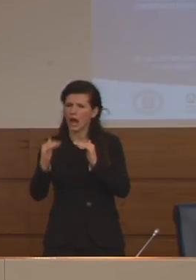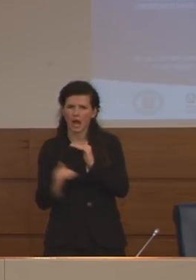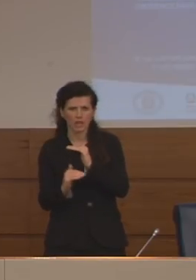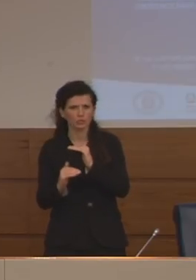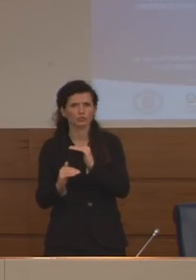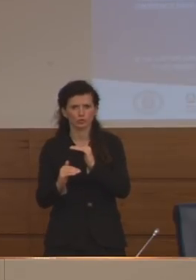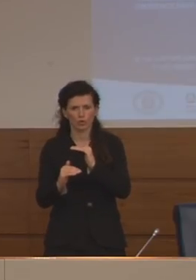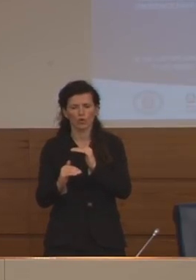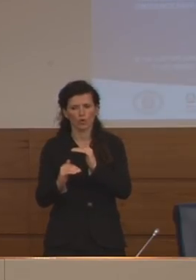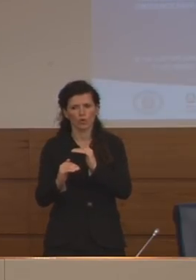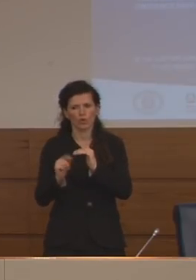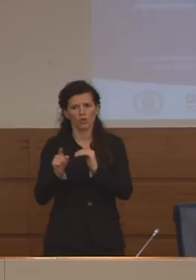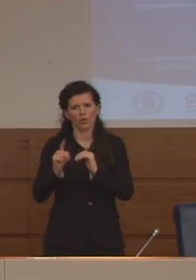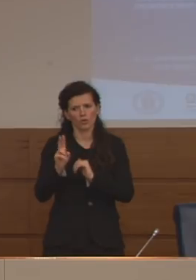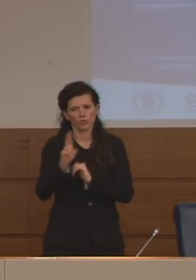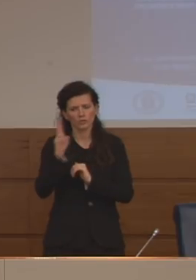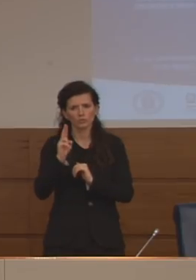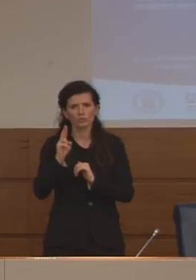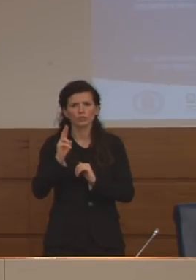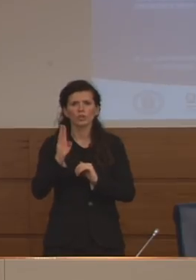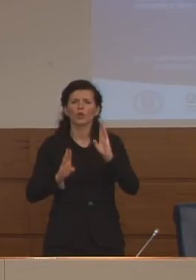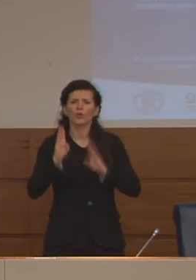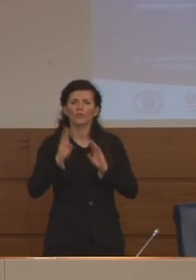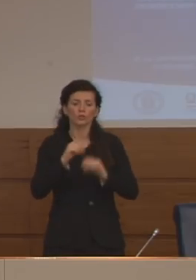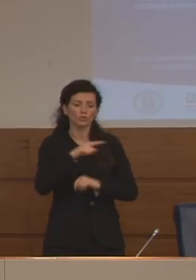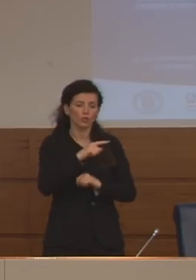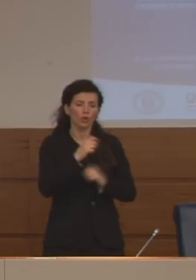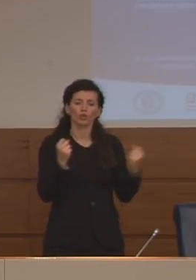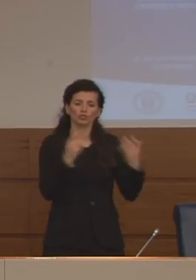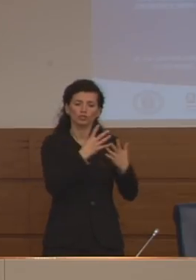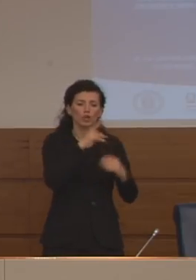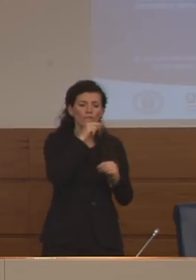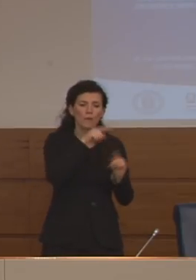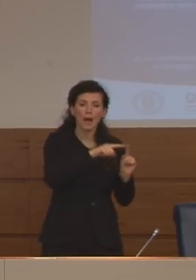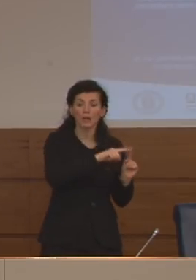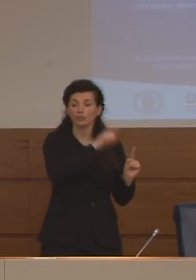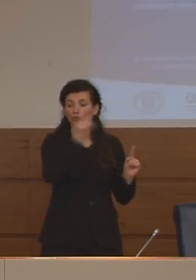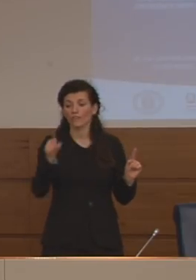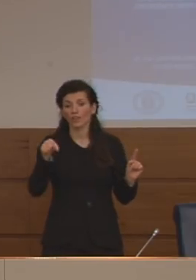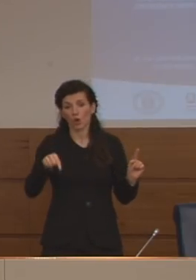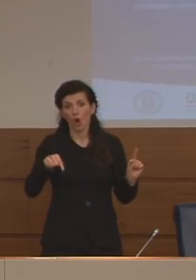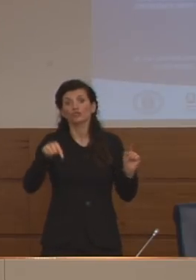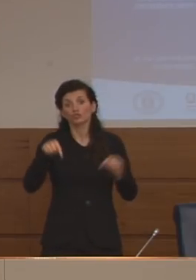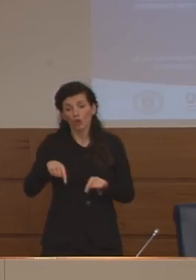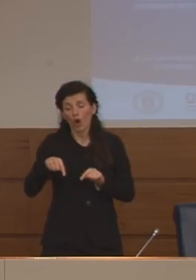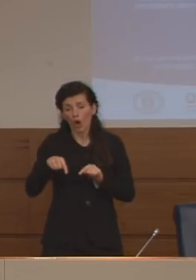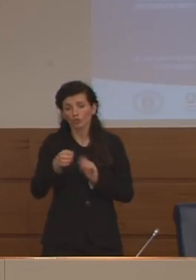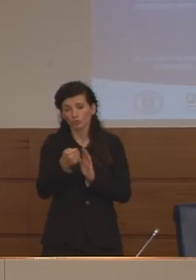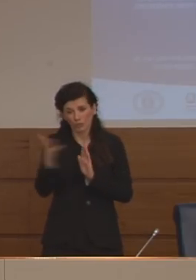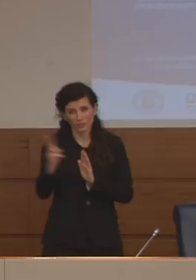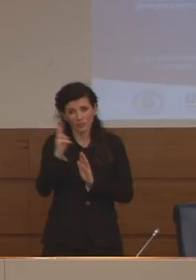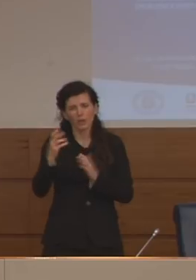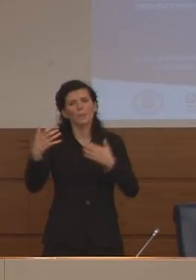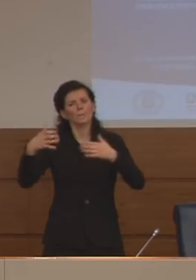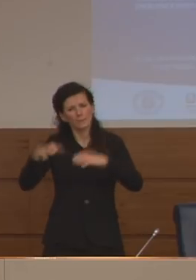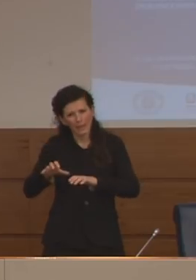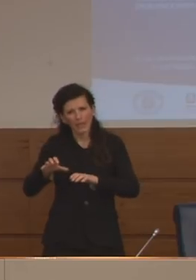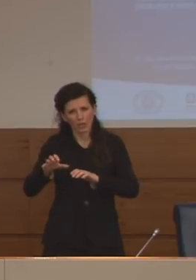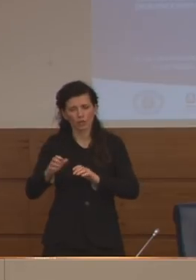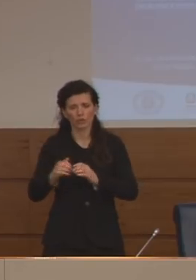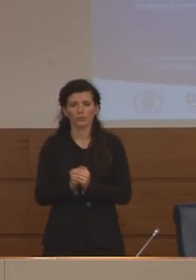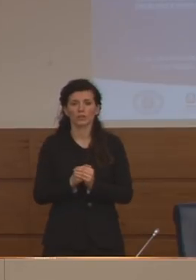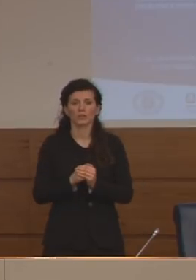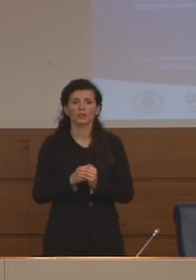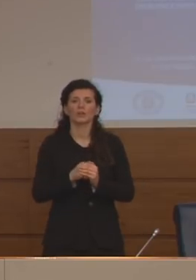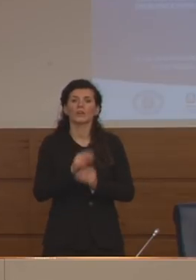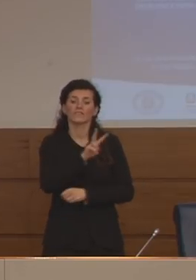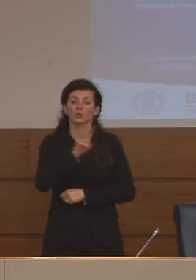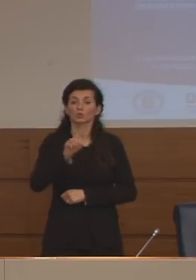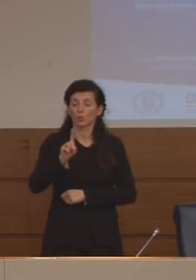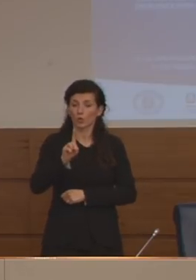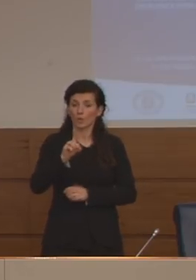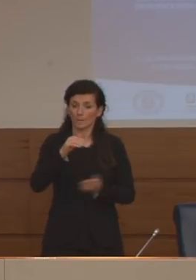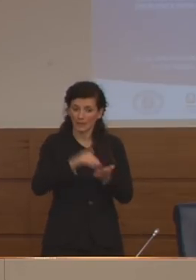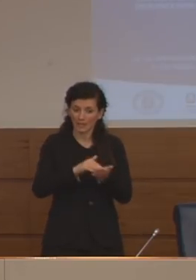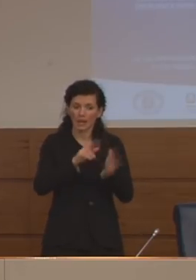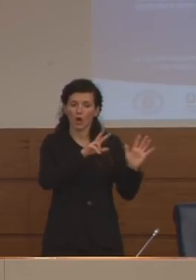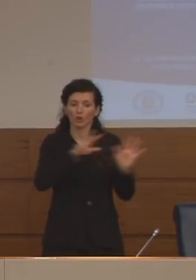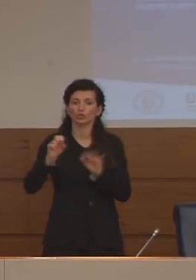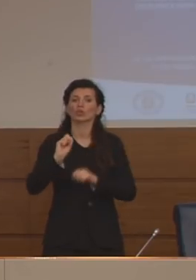alla data del 19 marzo, dal 19 marzo ad oggi. Il totale dei guariti è di 21.815